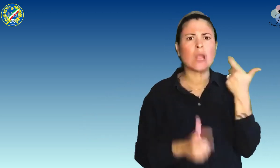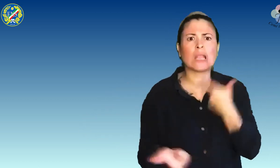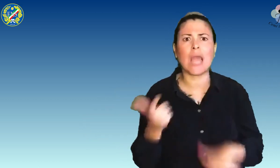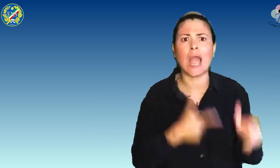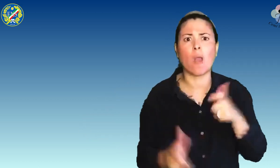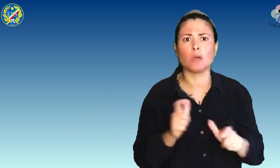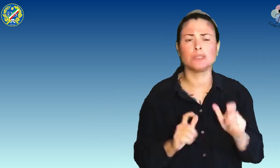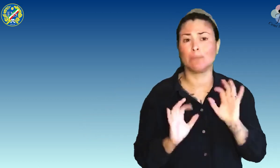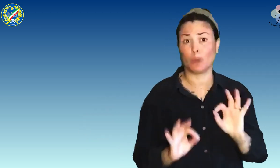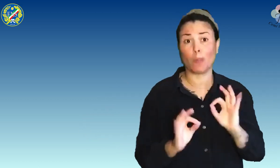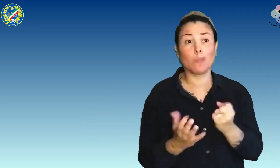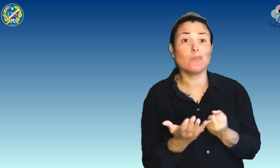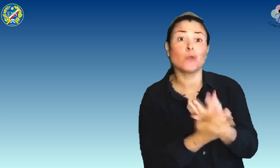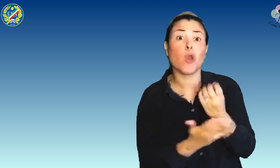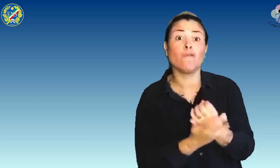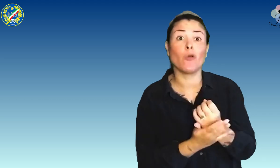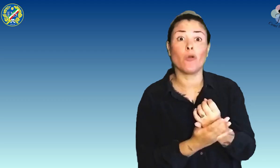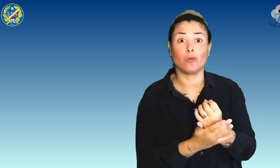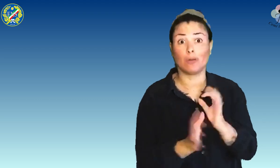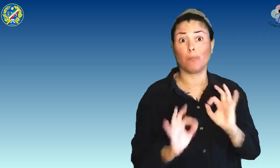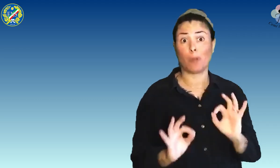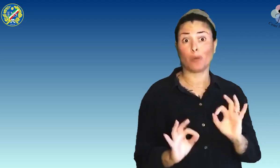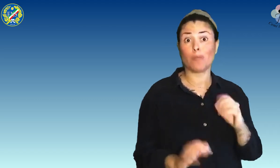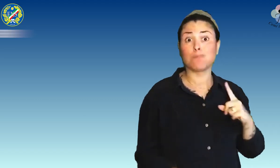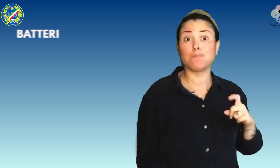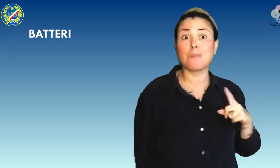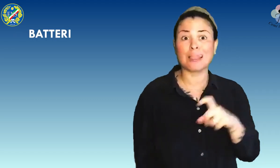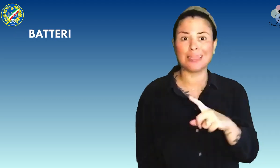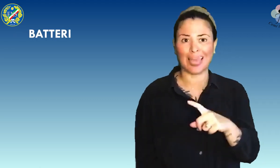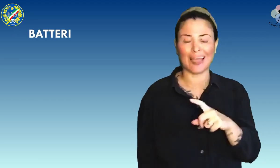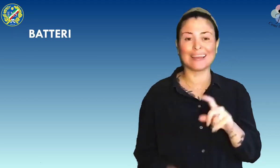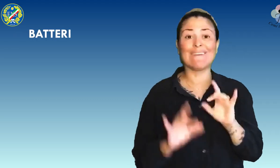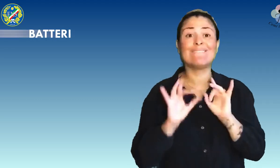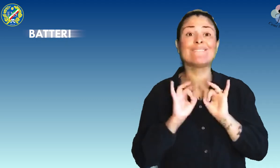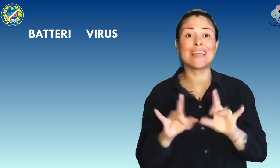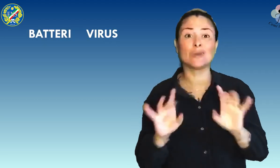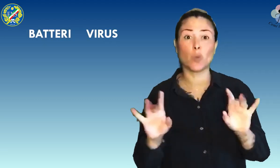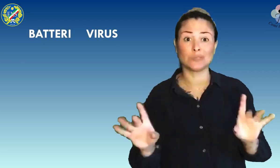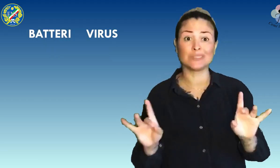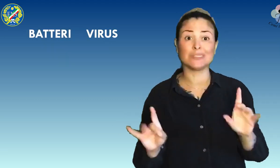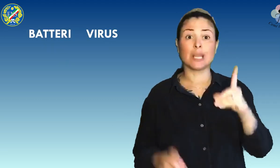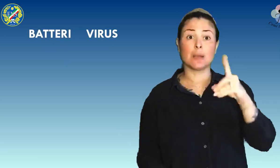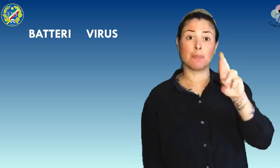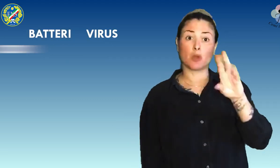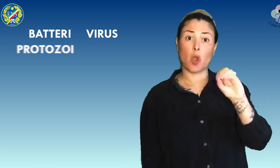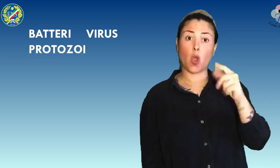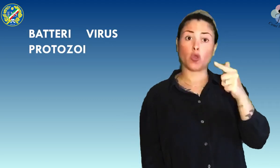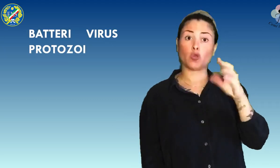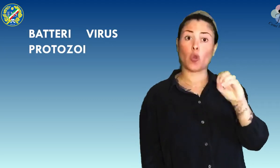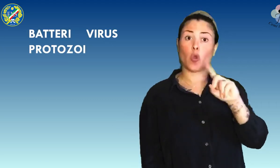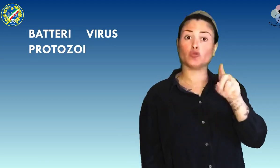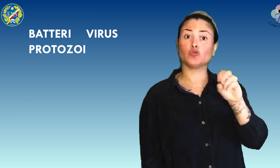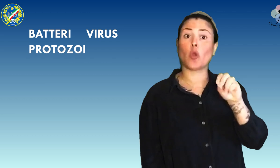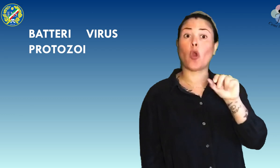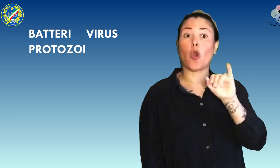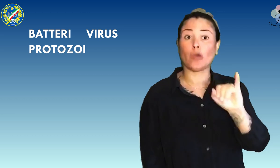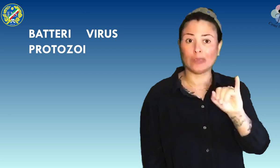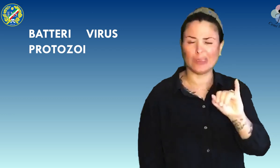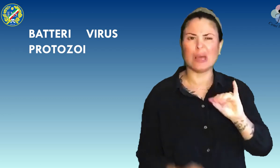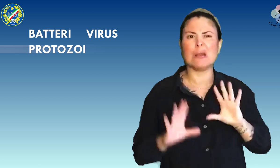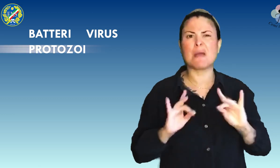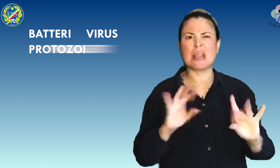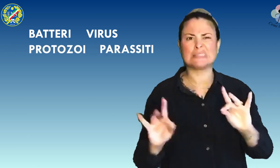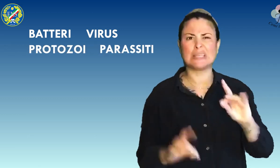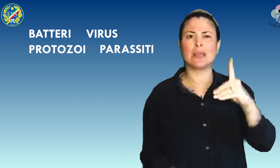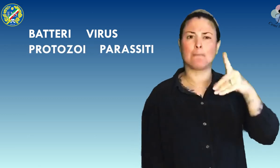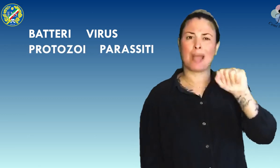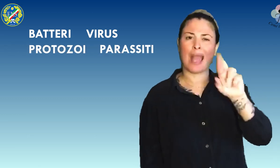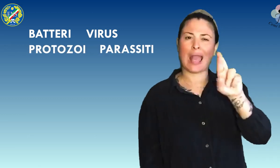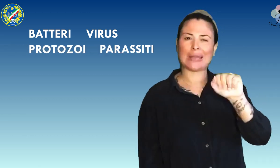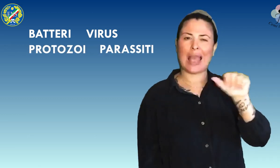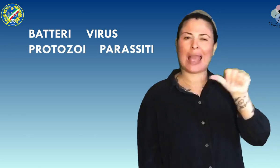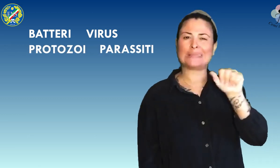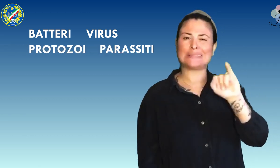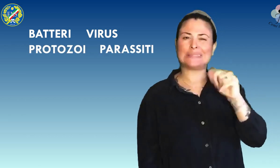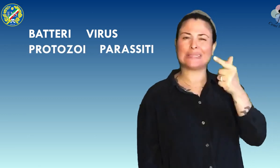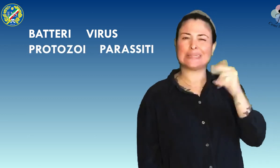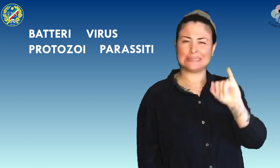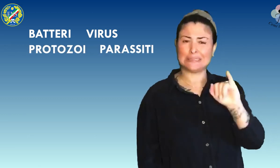sono causate da patogeni diversi quali batteri, virus, protozoi, e parassiti,